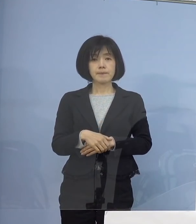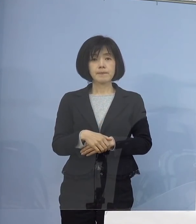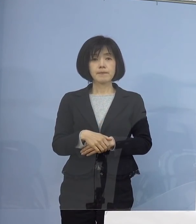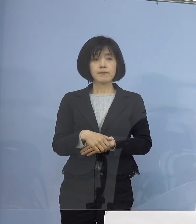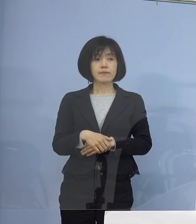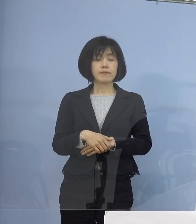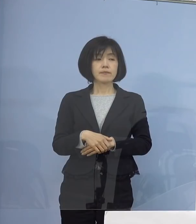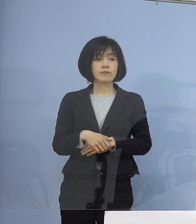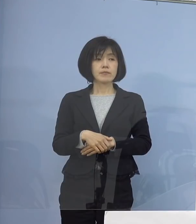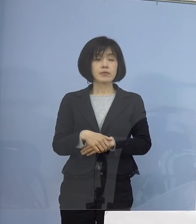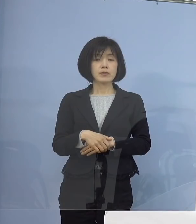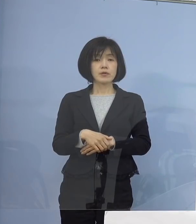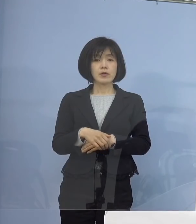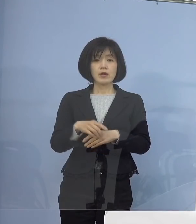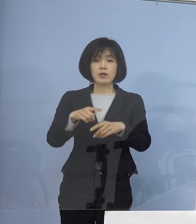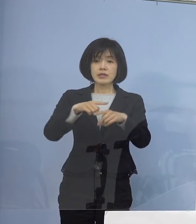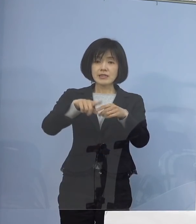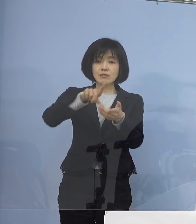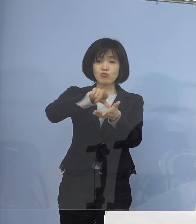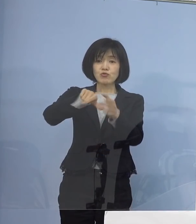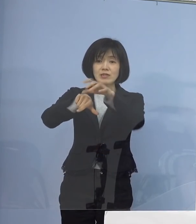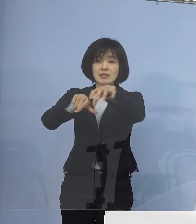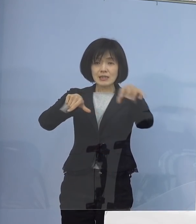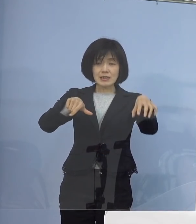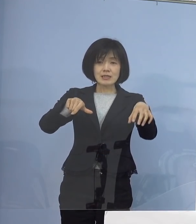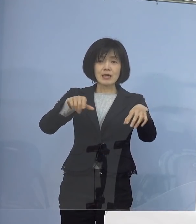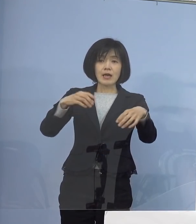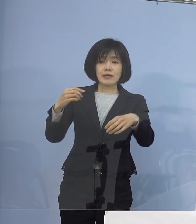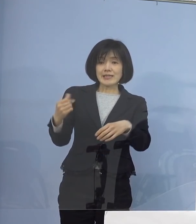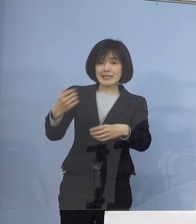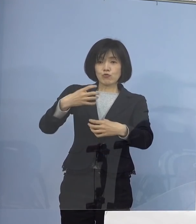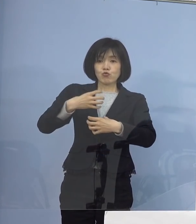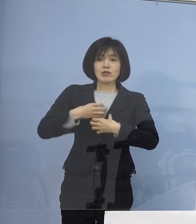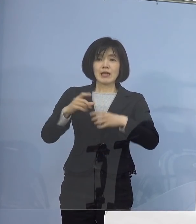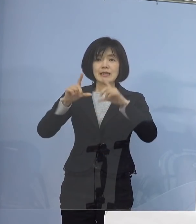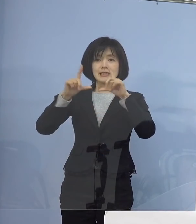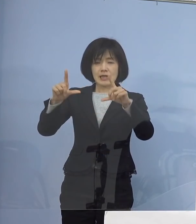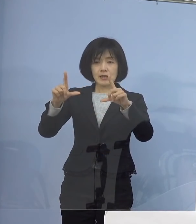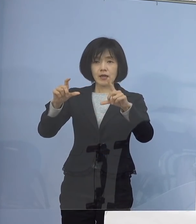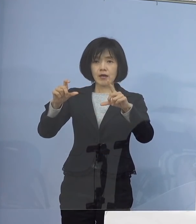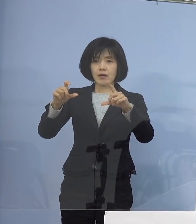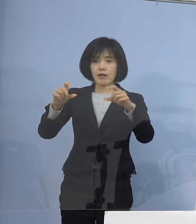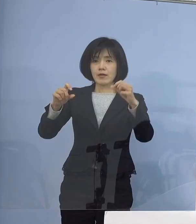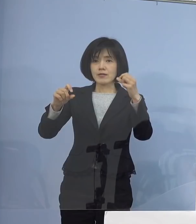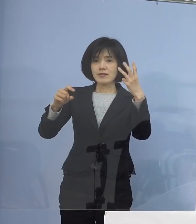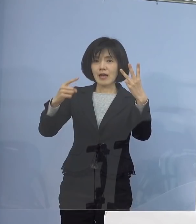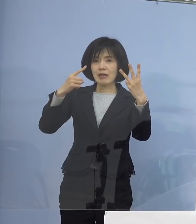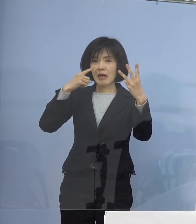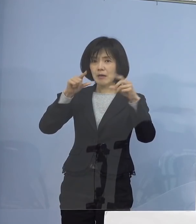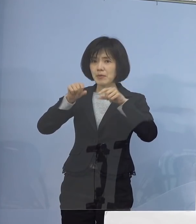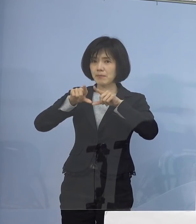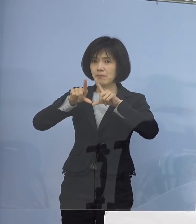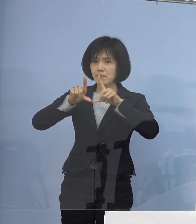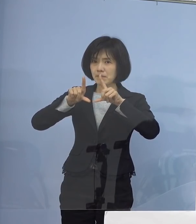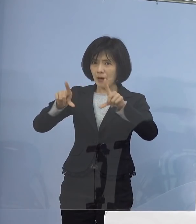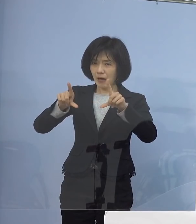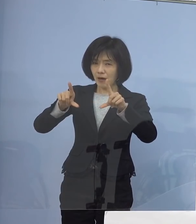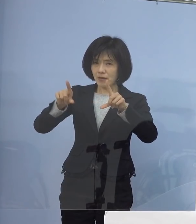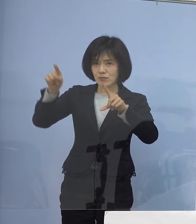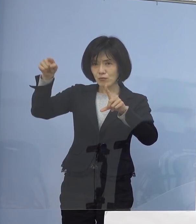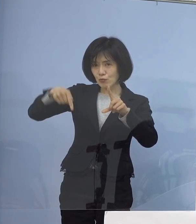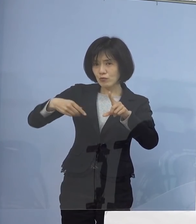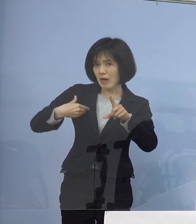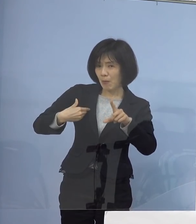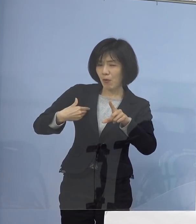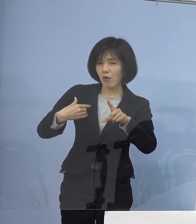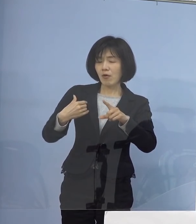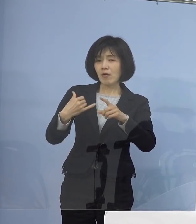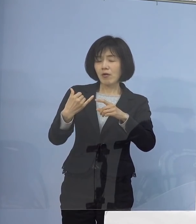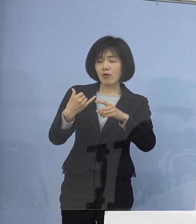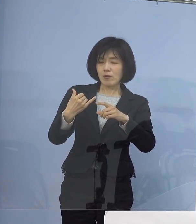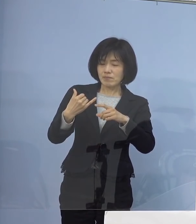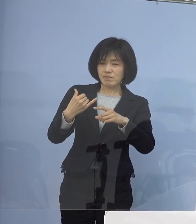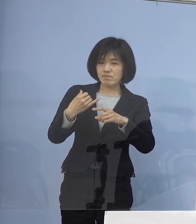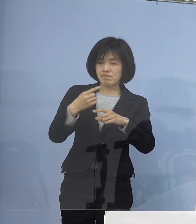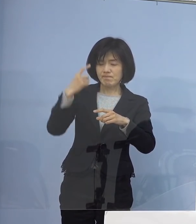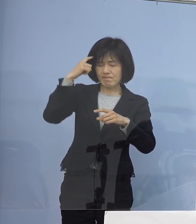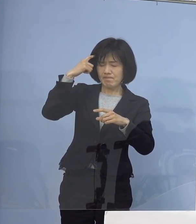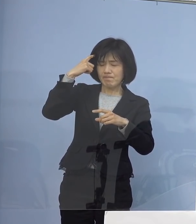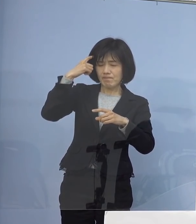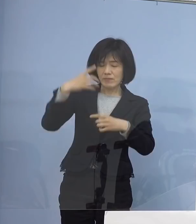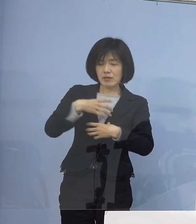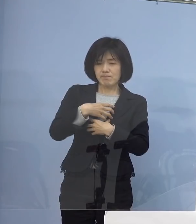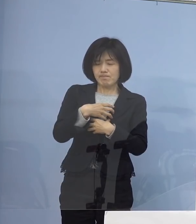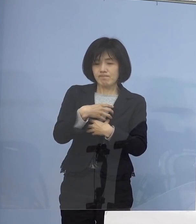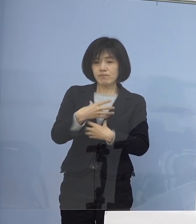一部地域への「緊急事態宣言」三度発令の動きも見られるなど 危機感を持った対応が続いているところであります